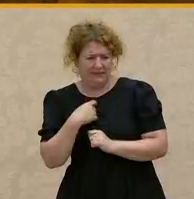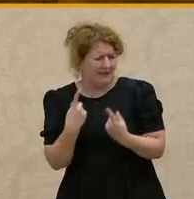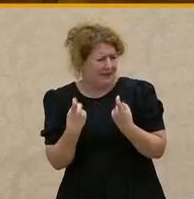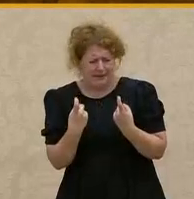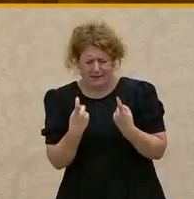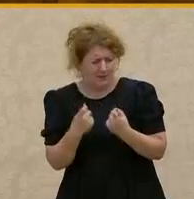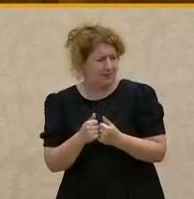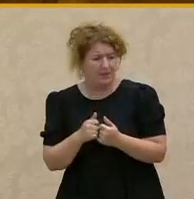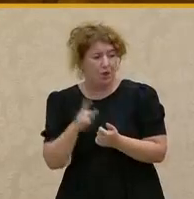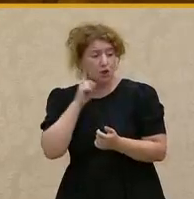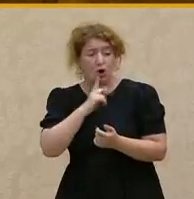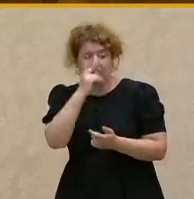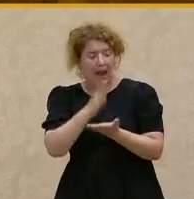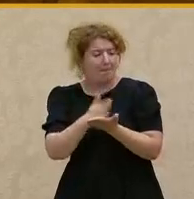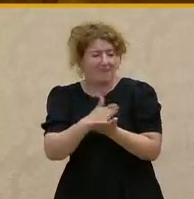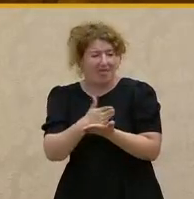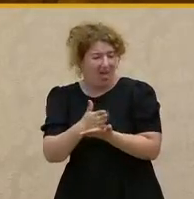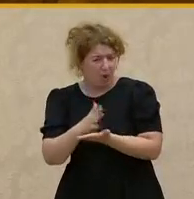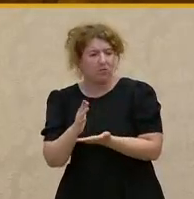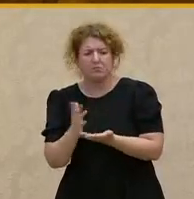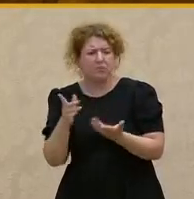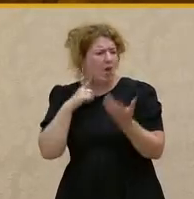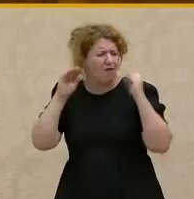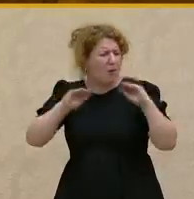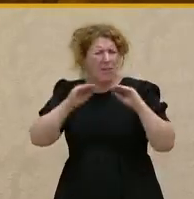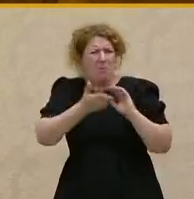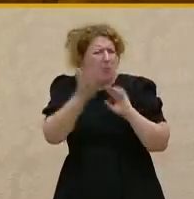mediadores en sordoceguera. Cualquier formación, pero que se especialice en sordoceguera,